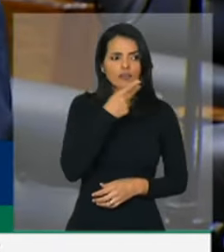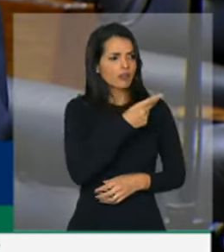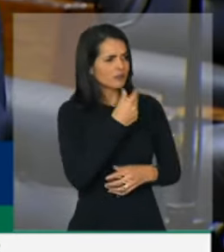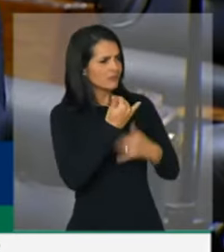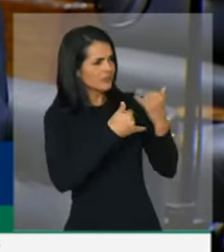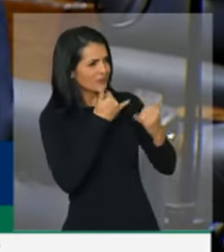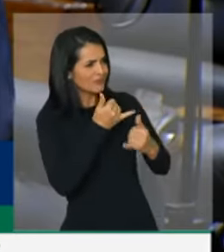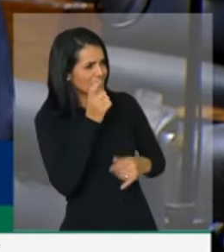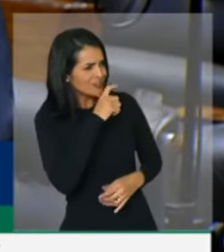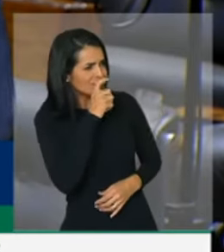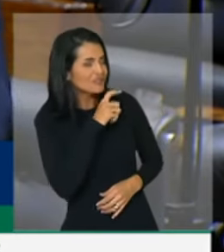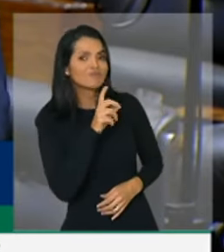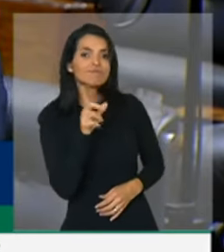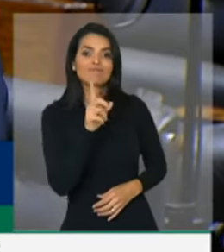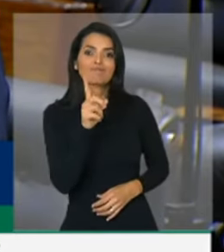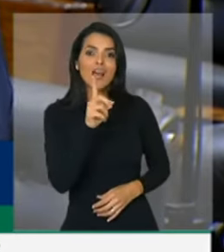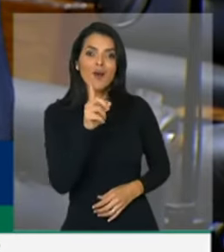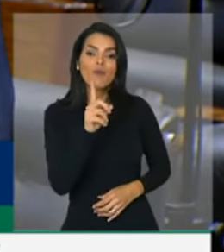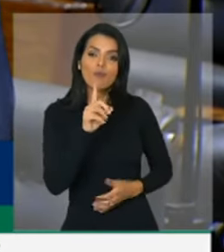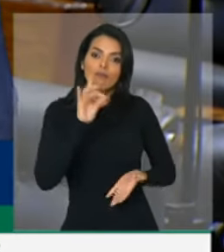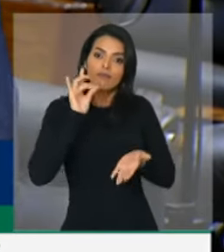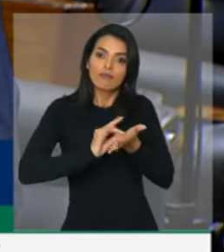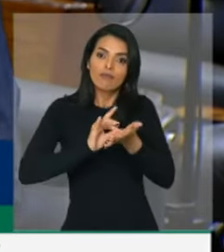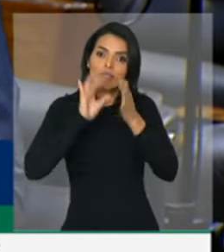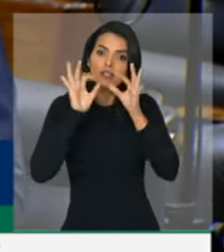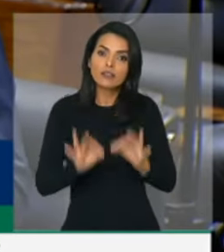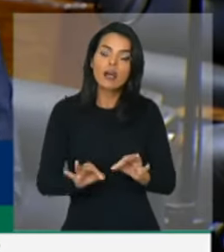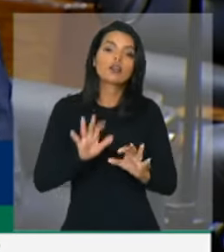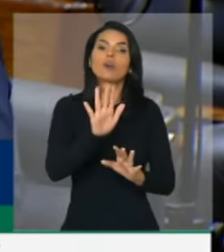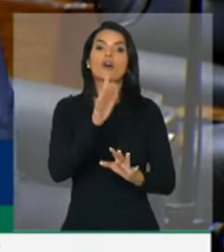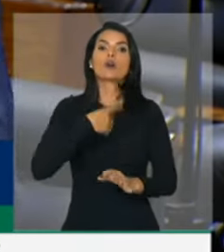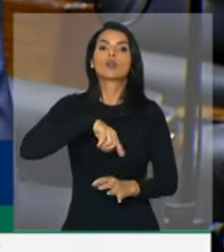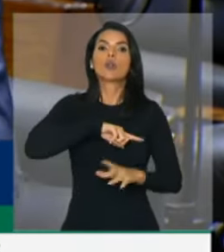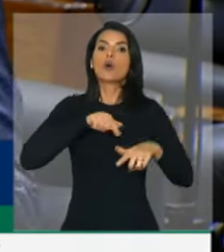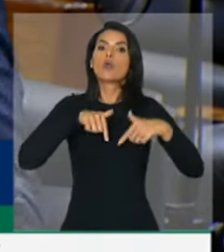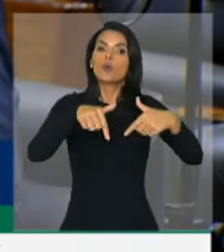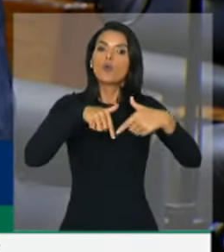REAIS, AS PESSOAS ACHAM QUE A GENTE ESTÁ BRINCANDO, QUE ESTÁ MENTINDO, DE FORMA QUE ASSIM COMO LUTAMOS PARA REFORMULAR ESSA TABELA SUS, NÓS TIVEMOS O CUIDADO DE